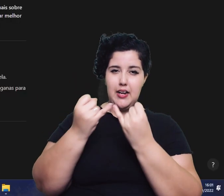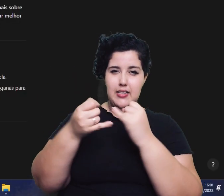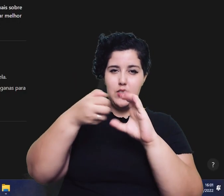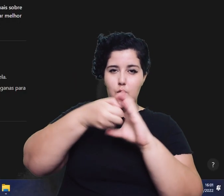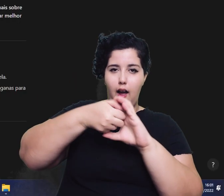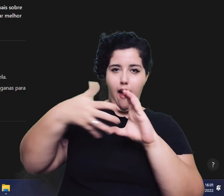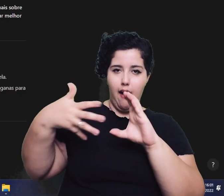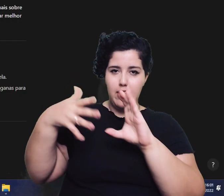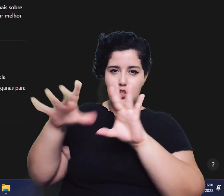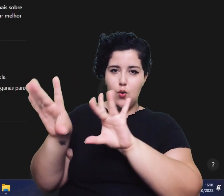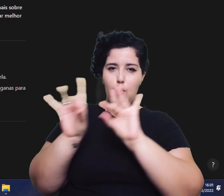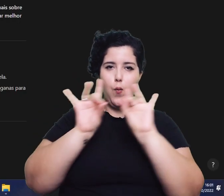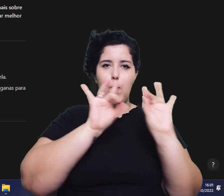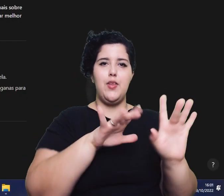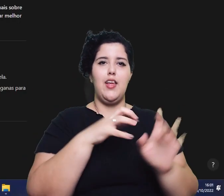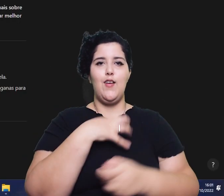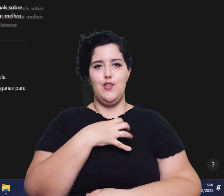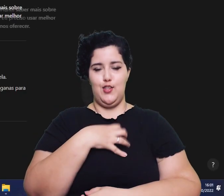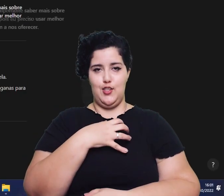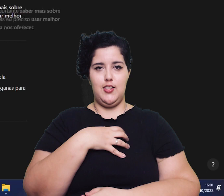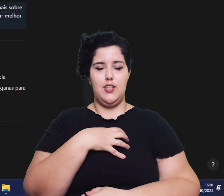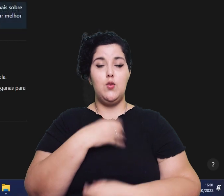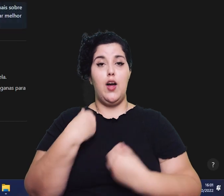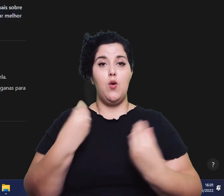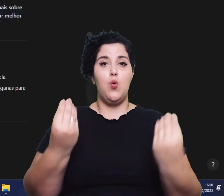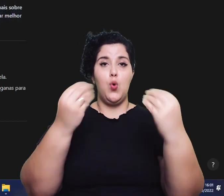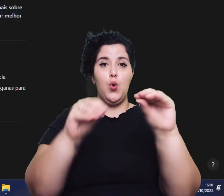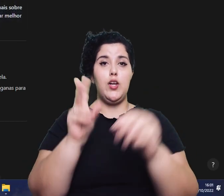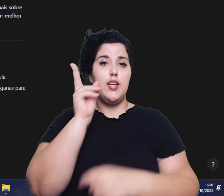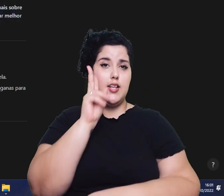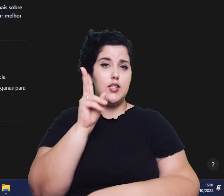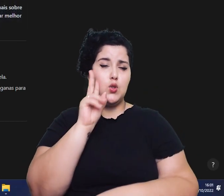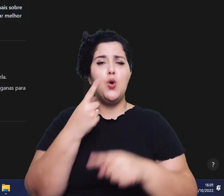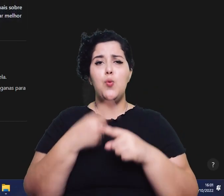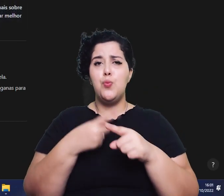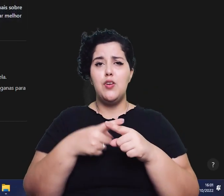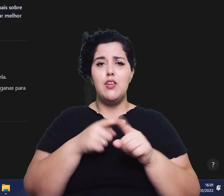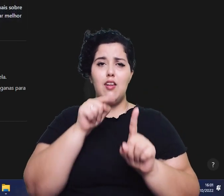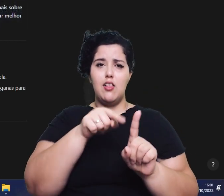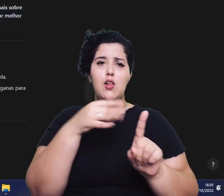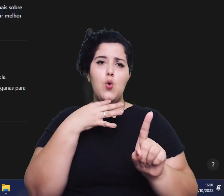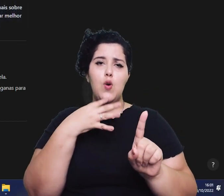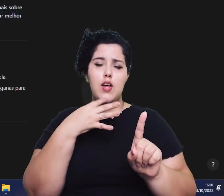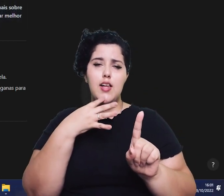dela. Coloquei aqui uma história, por exemplo, por que é importante pra Maria Alice saber mais sobre a